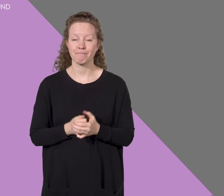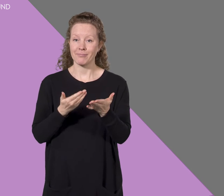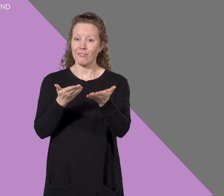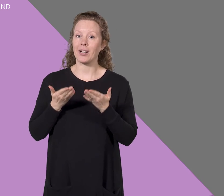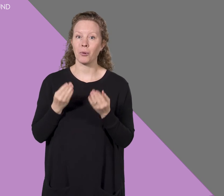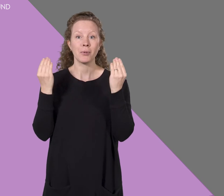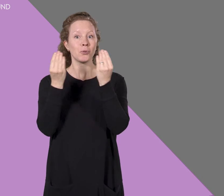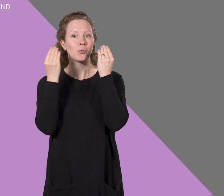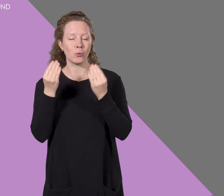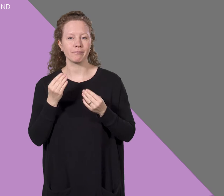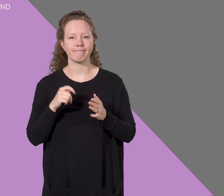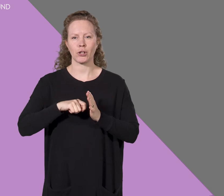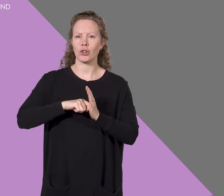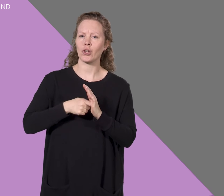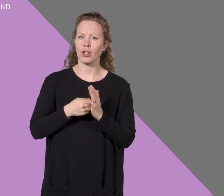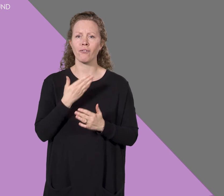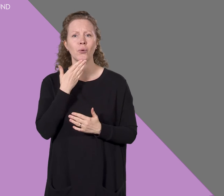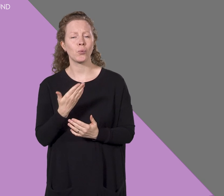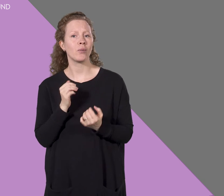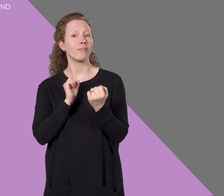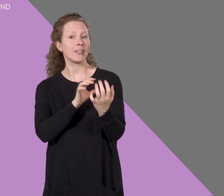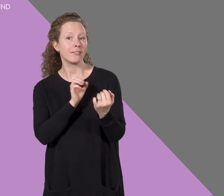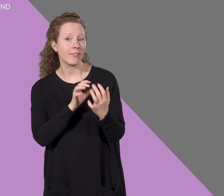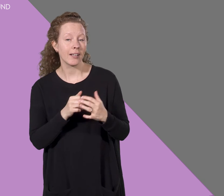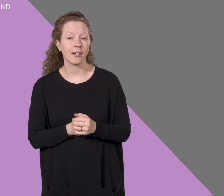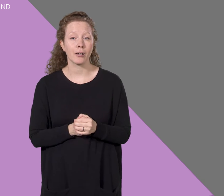Välkommen på kursen Nycklar till god växelverkan i november!